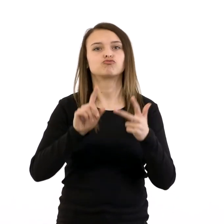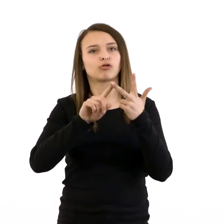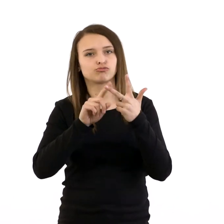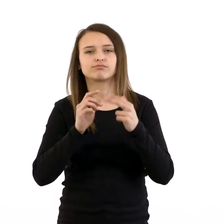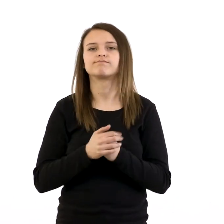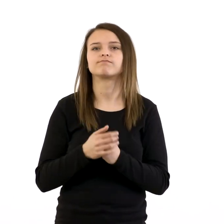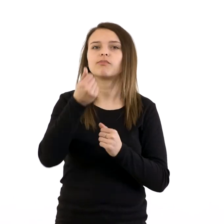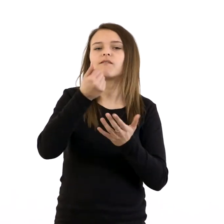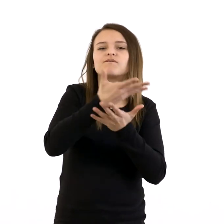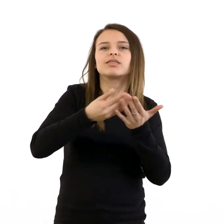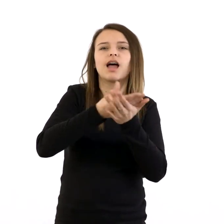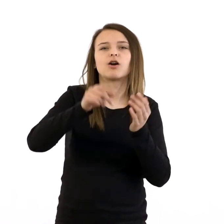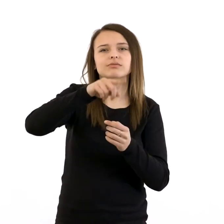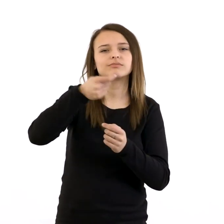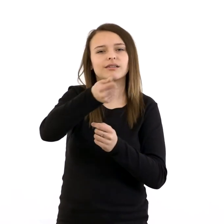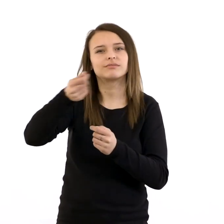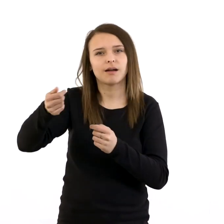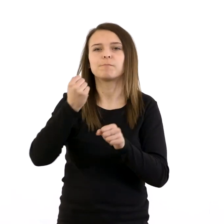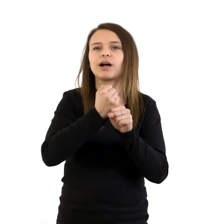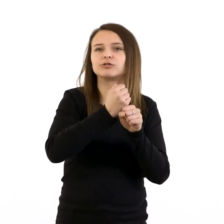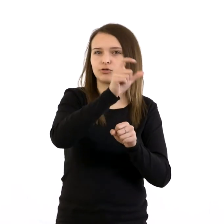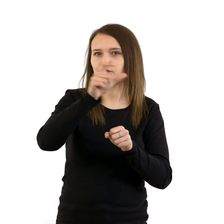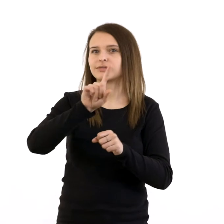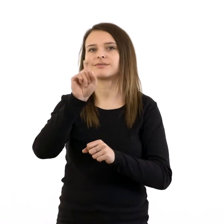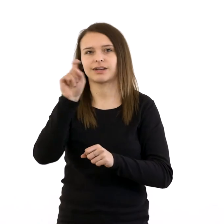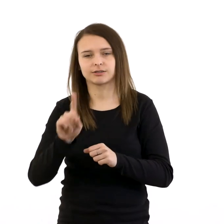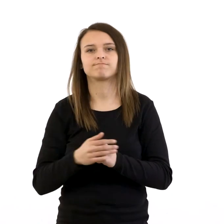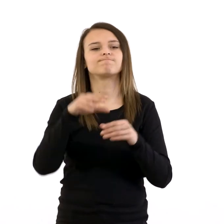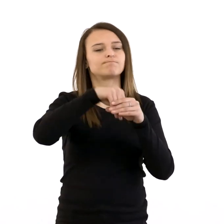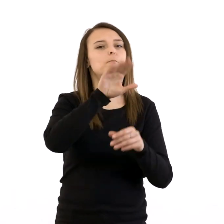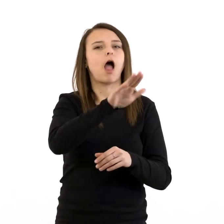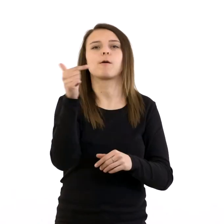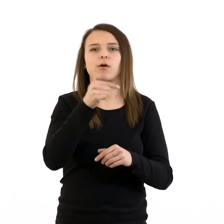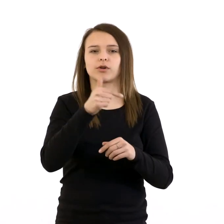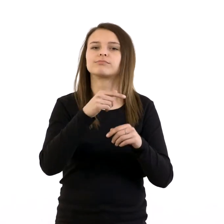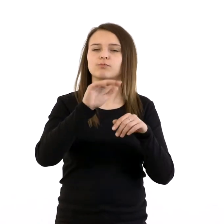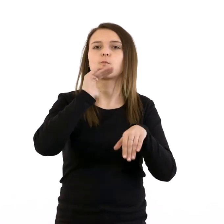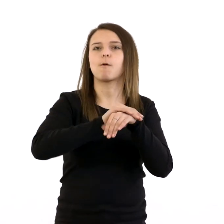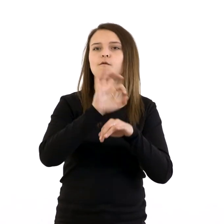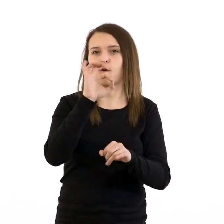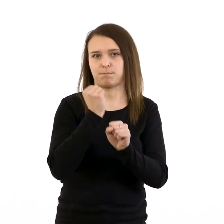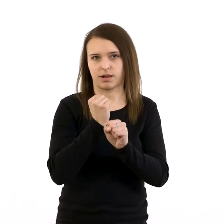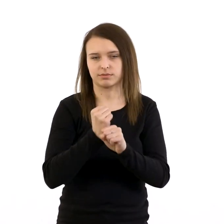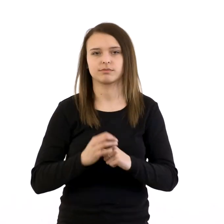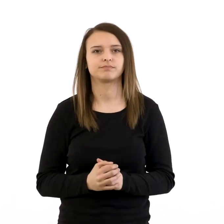wynagrodzenia pracowników ZAZ (obowiązek zatrudniania na umowę o pracę);